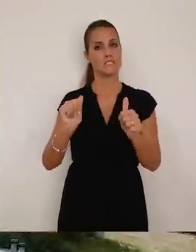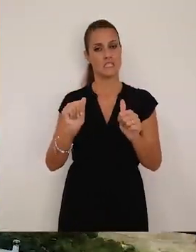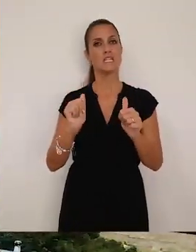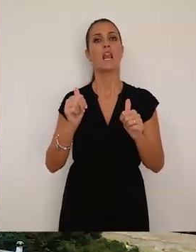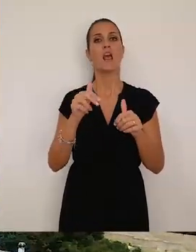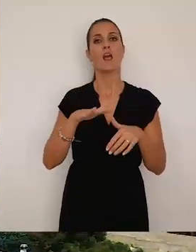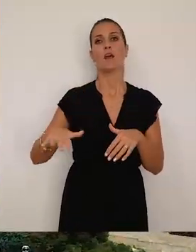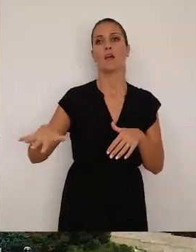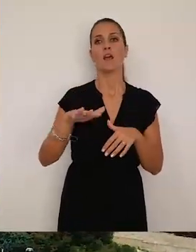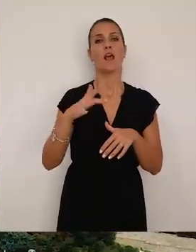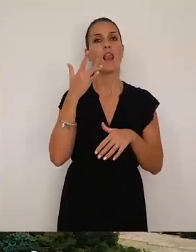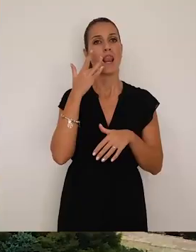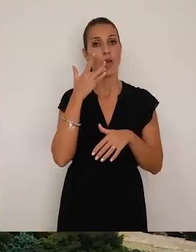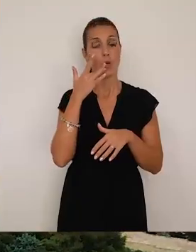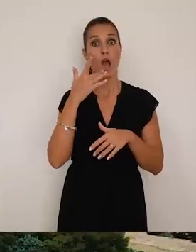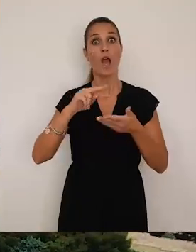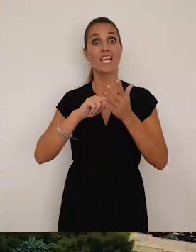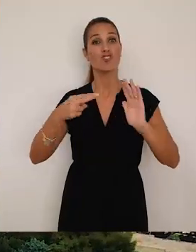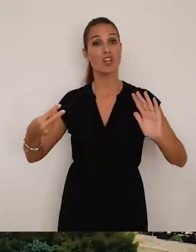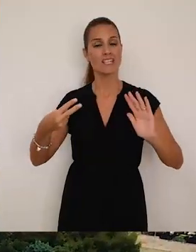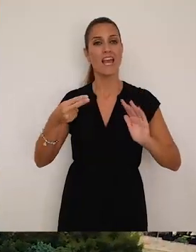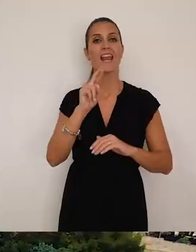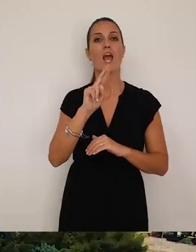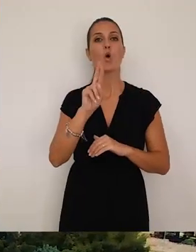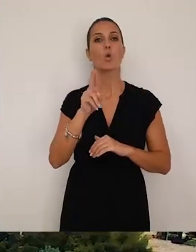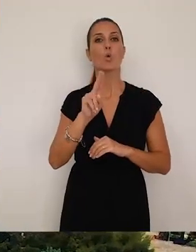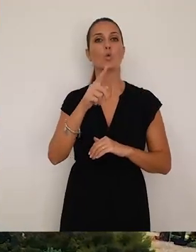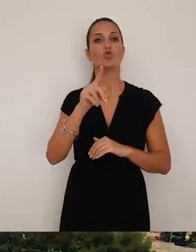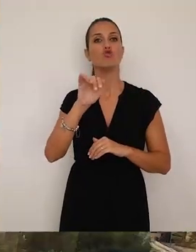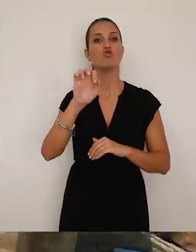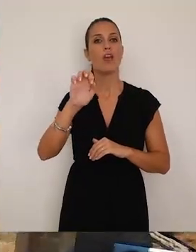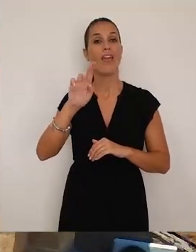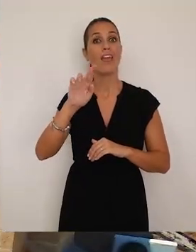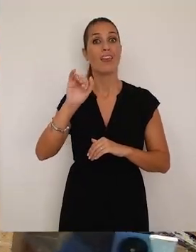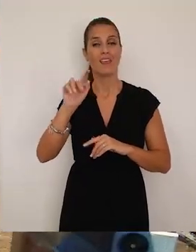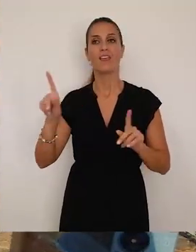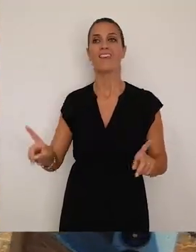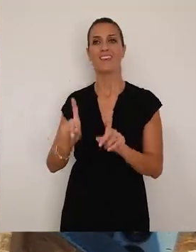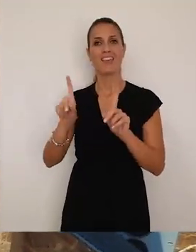pienamente all’eclettismo urbano di Leuca. Realizzata su progetto del celebre ingegnere